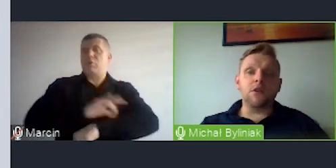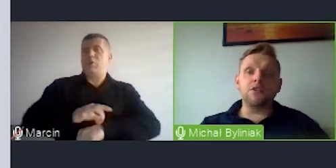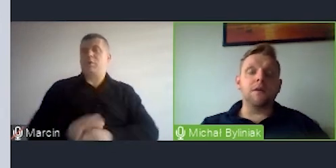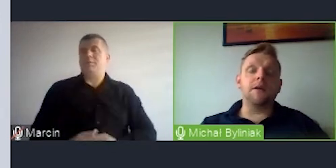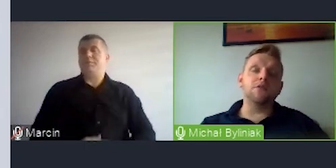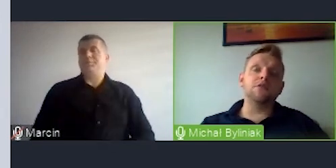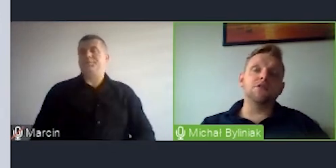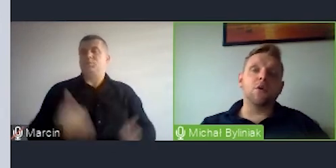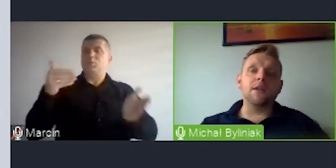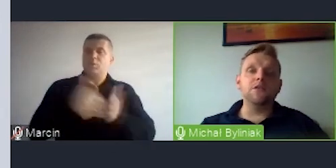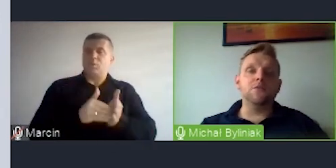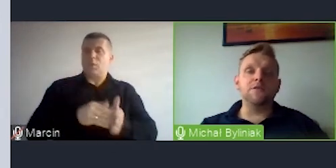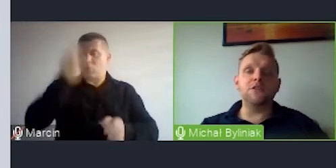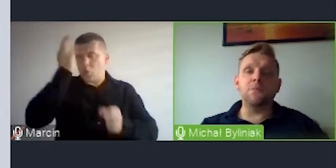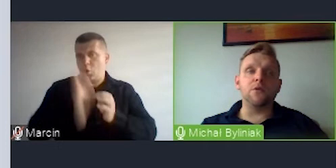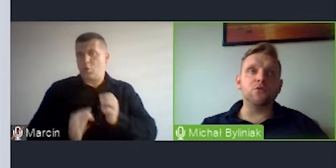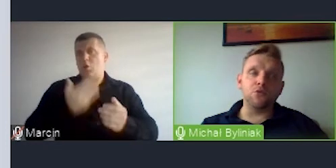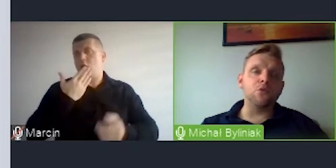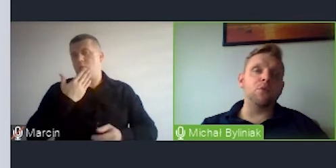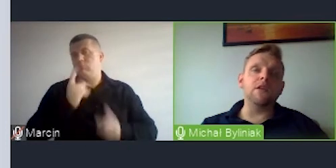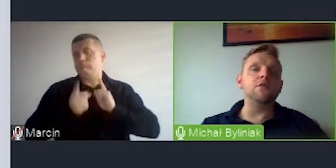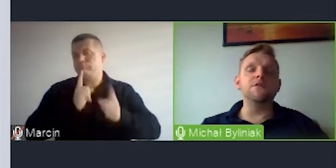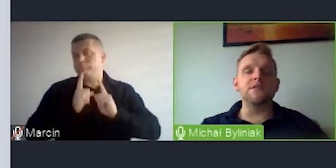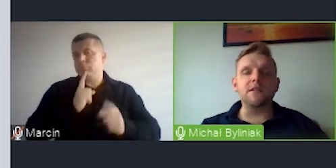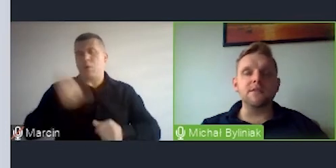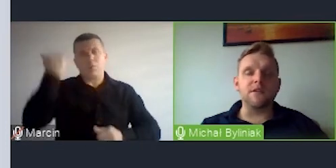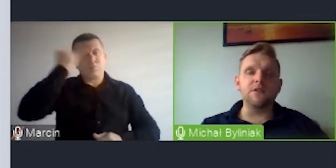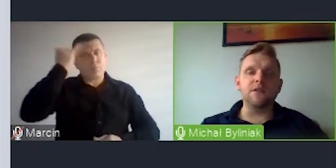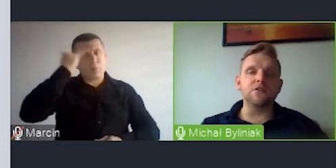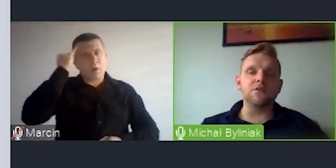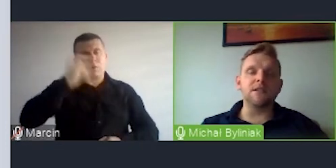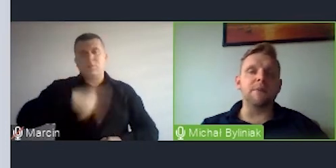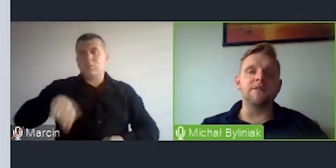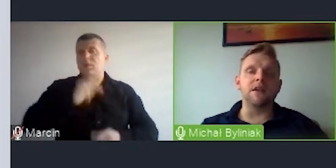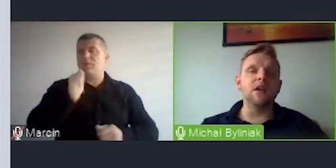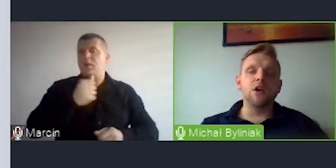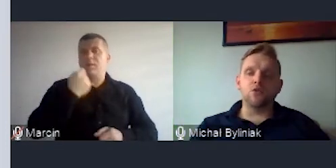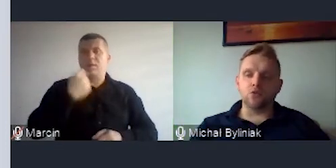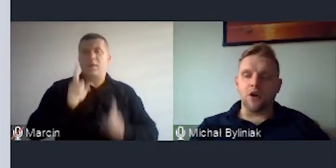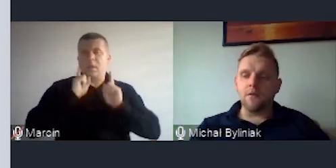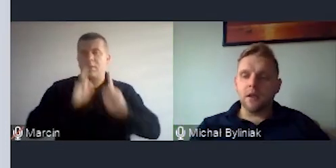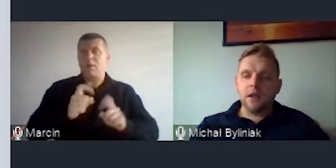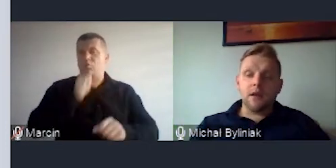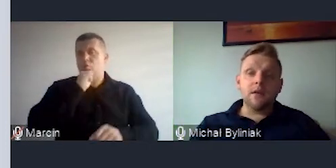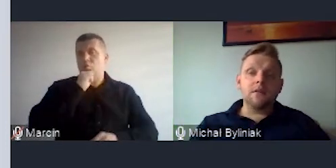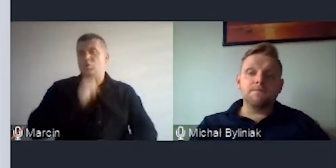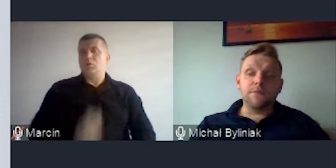które trzeba dosyć dokładnie omówić, bo tu błędów związanych z kwalifikowalnością jest naprawdę dużo.